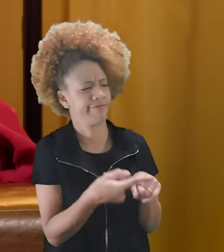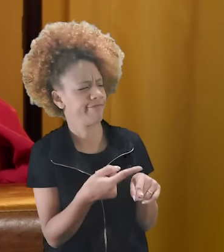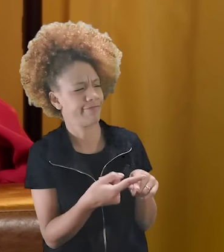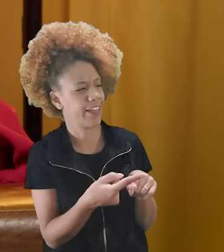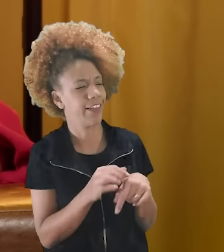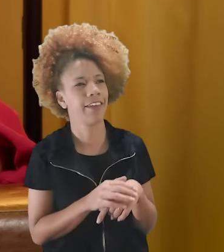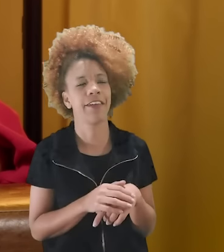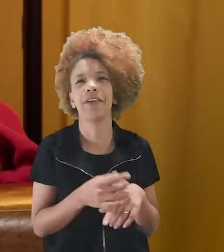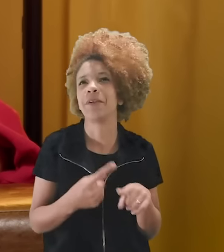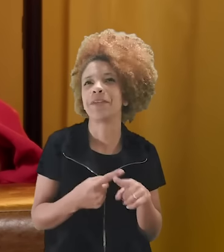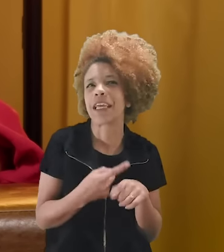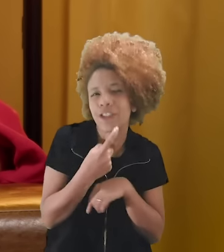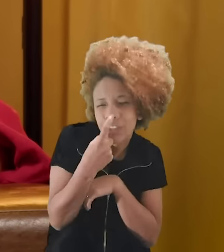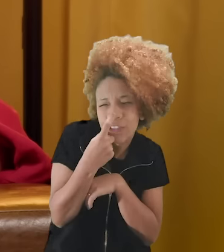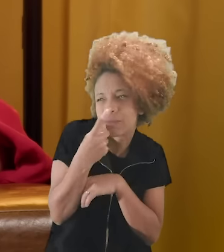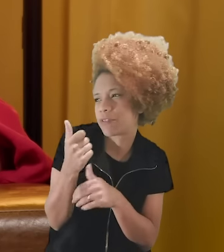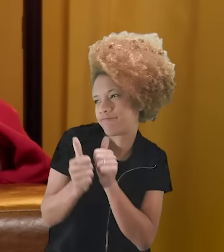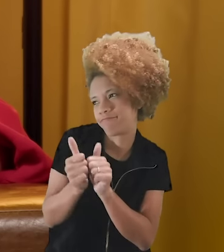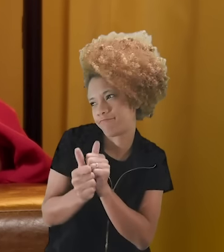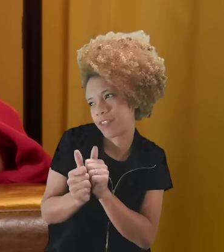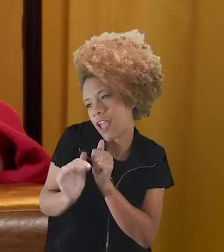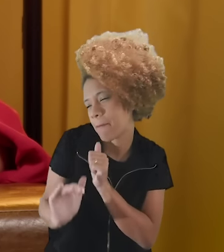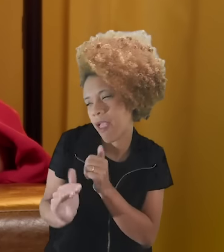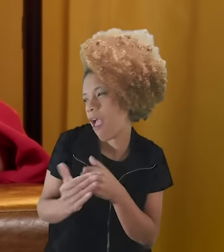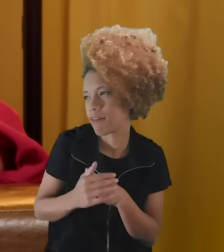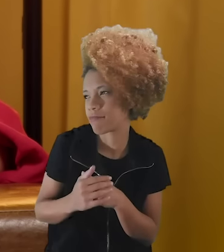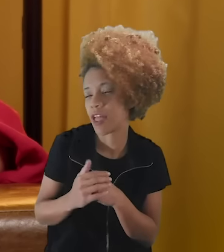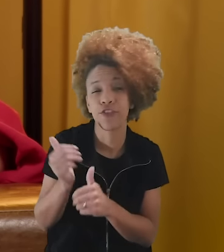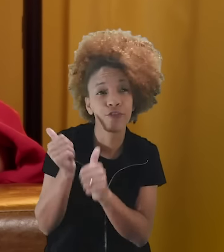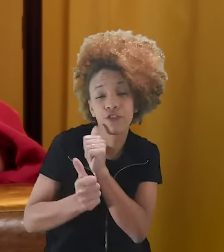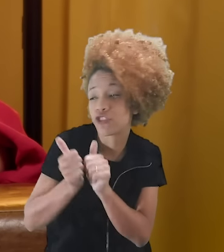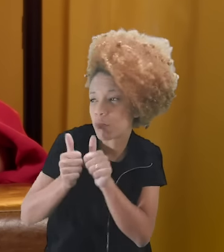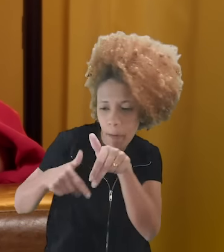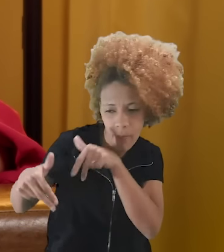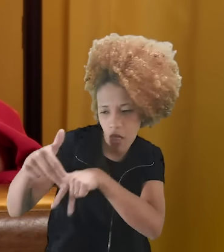qu cara talvez pela minha intimidade com o futebol que nem falei desde pequena né E o futebol por